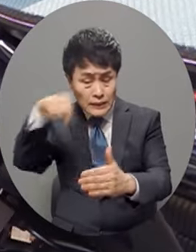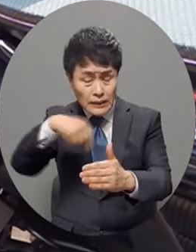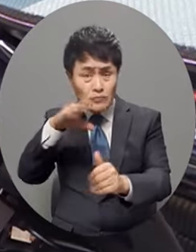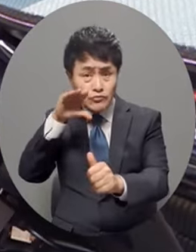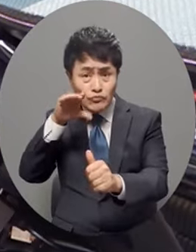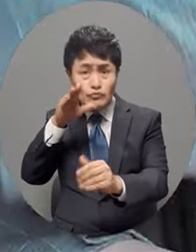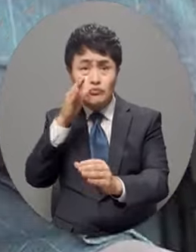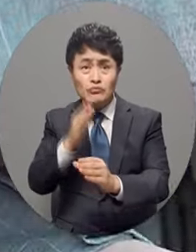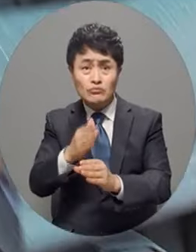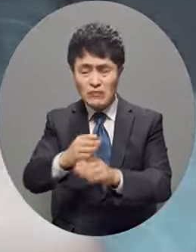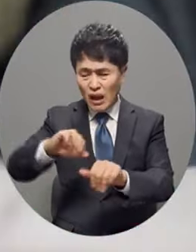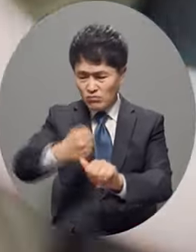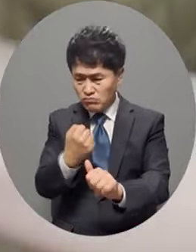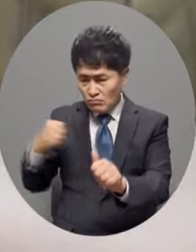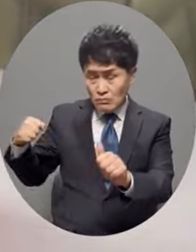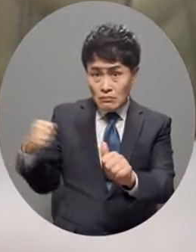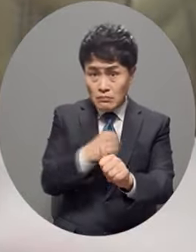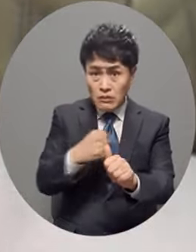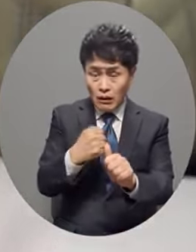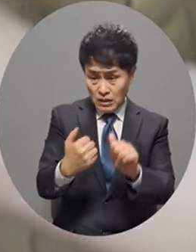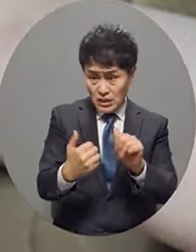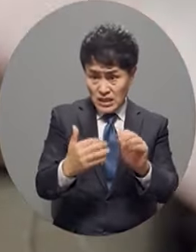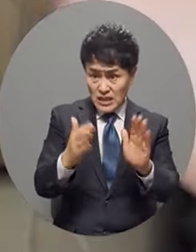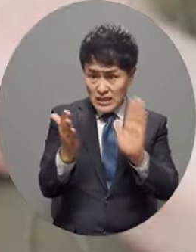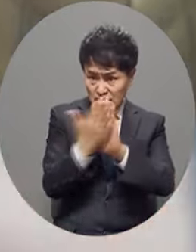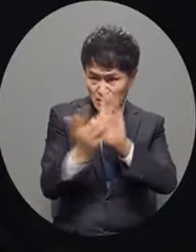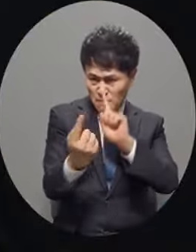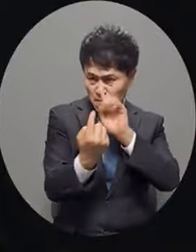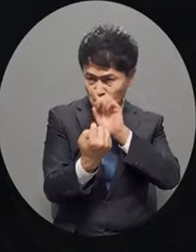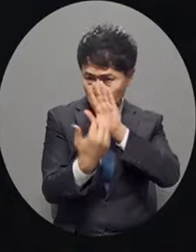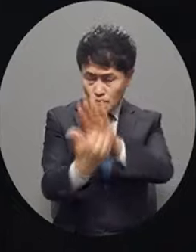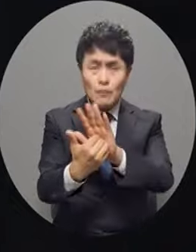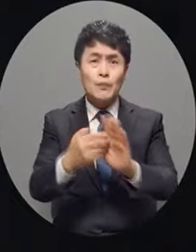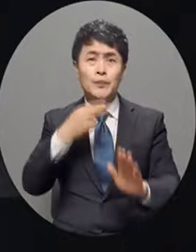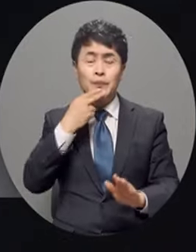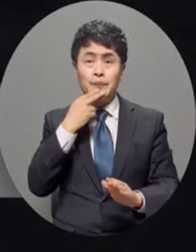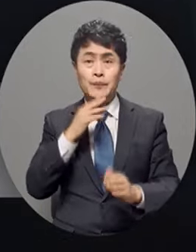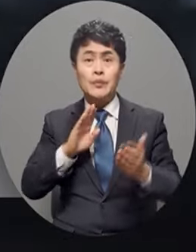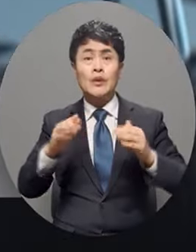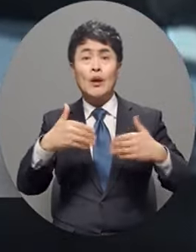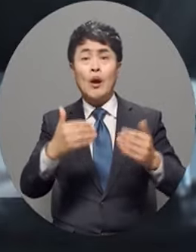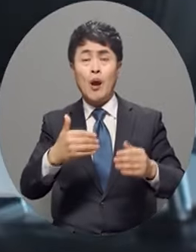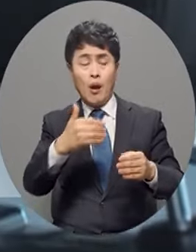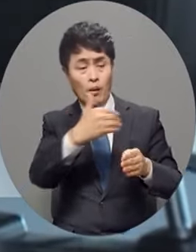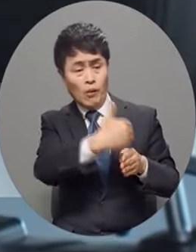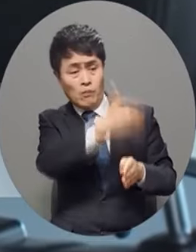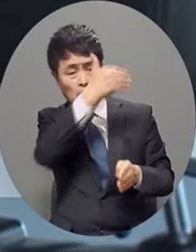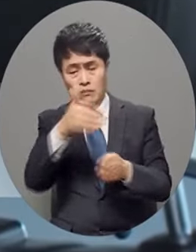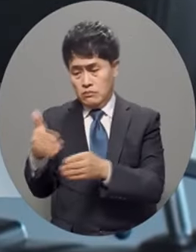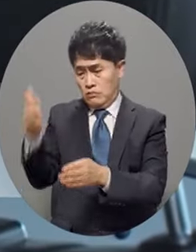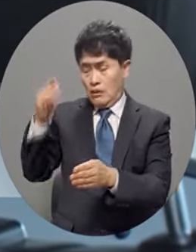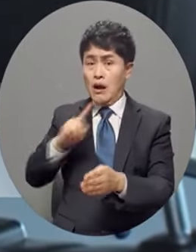증거 확보에 유리한 블랙박스가 내부를 찍고 있지만 물리적인 폭력을 직접 막을 장치는 없습니다.